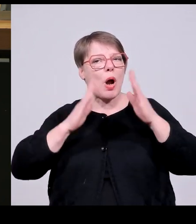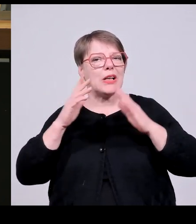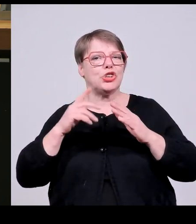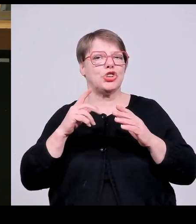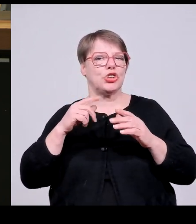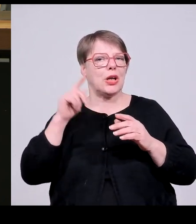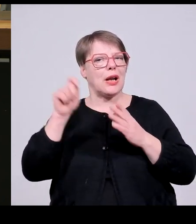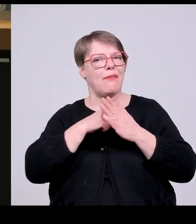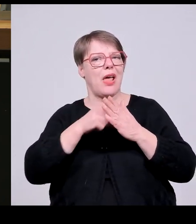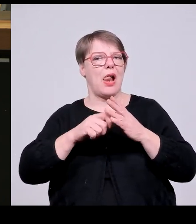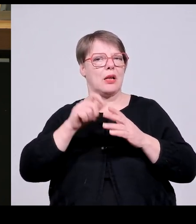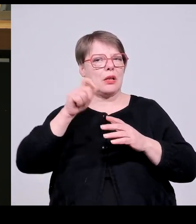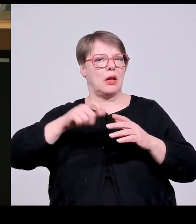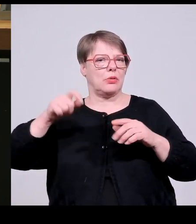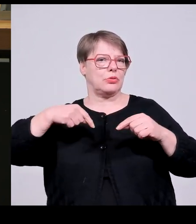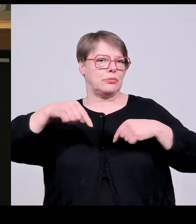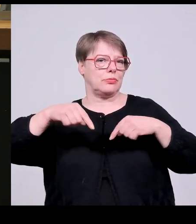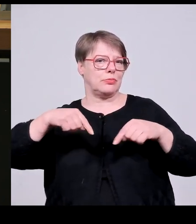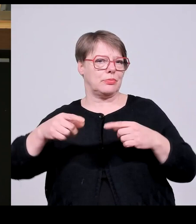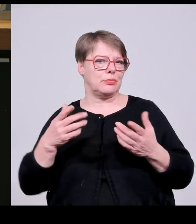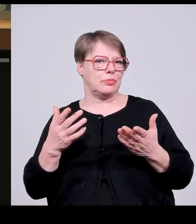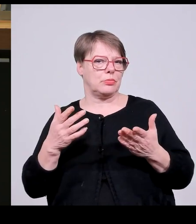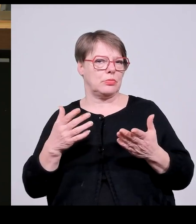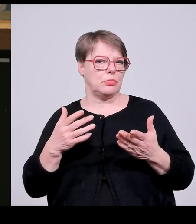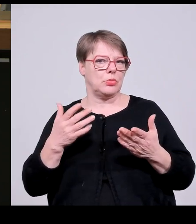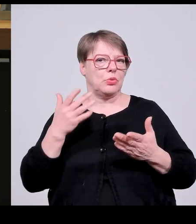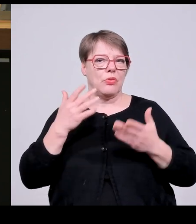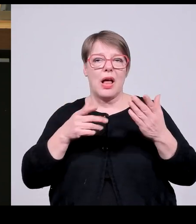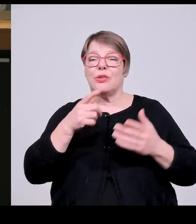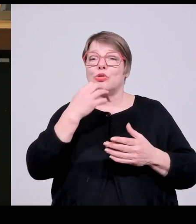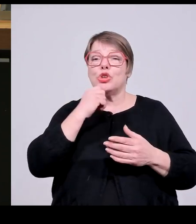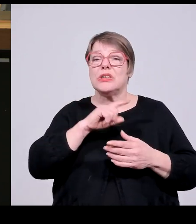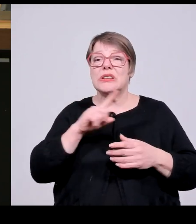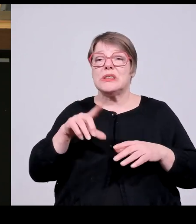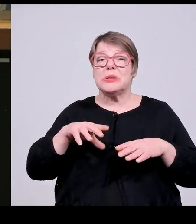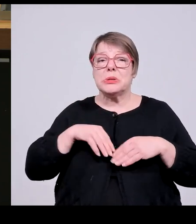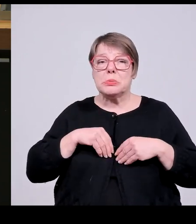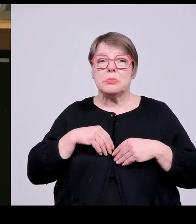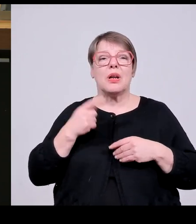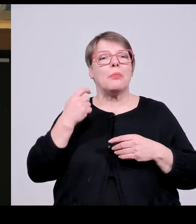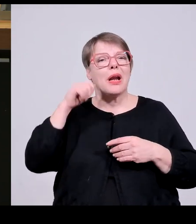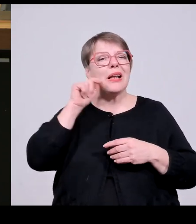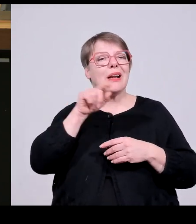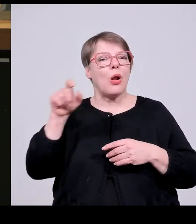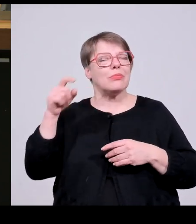Die Leute haben genug davon. Sie erwarten, dass wir die Fehler einsehen und jetzt die notwendigen Korrekturen vornehmen.